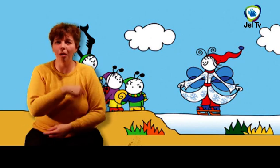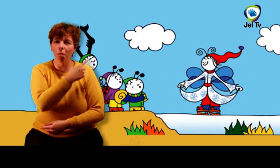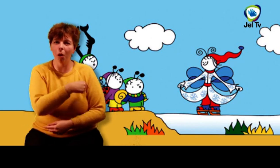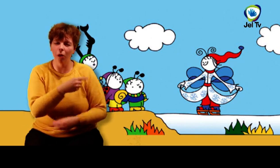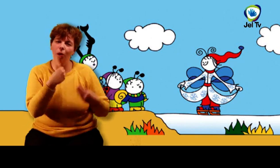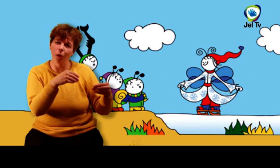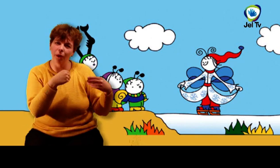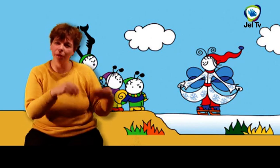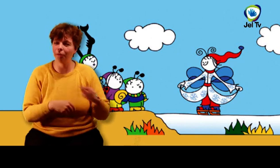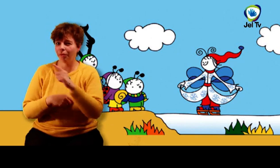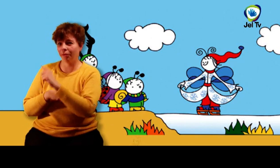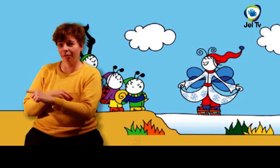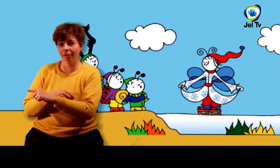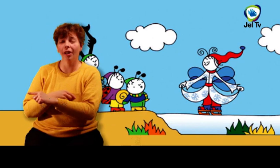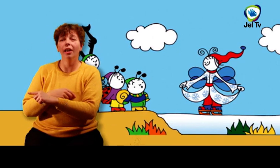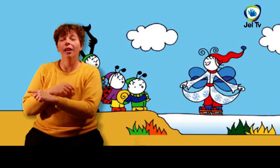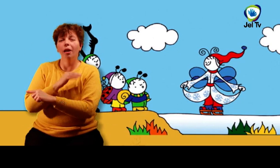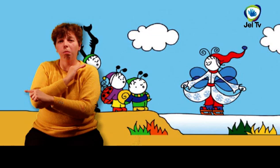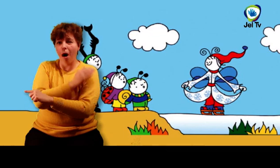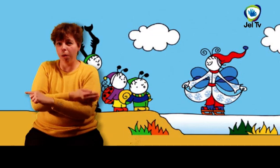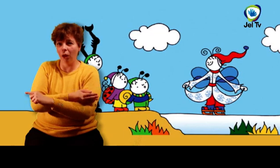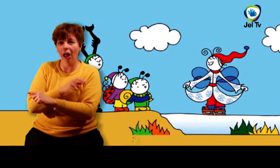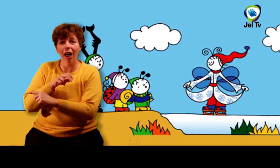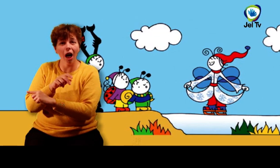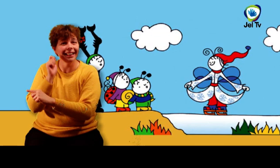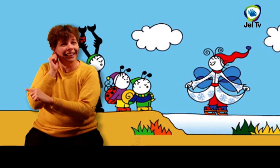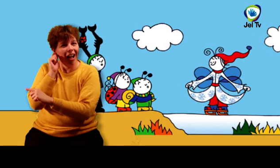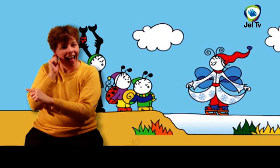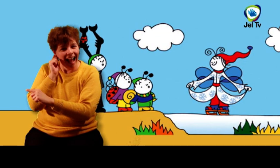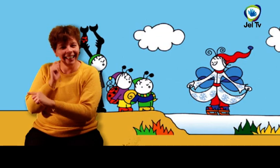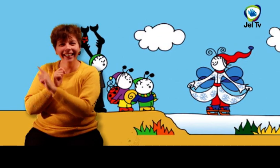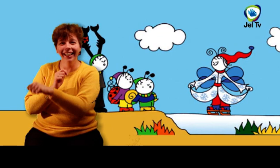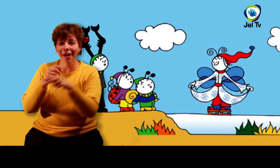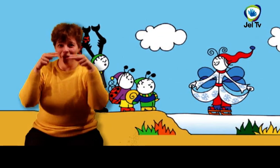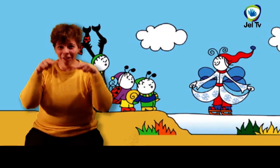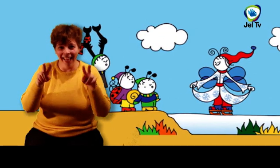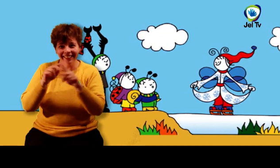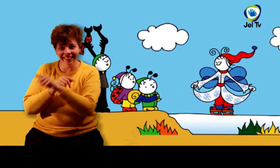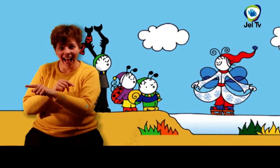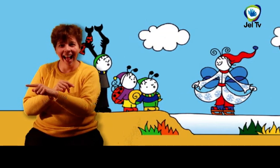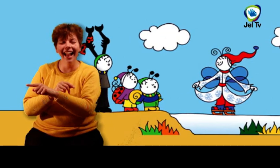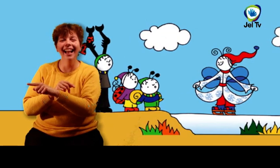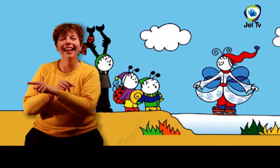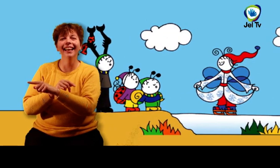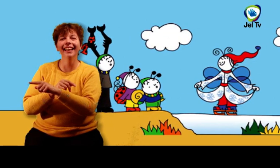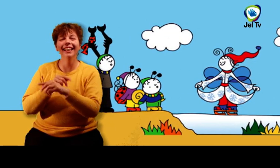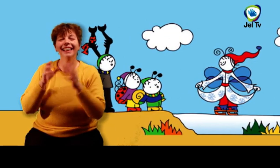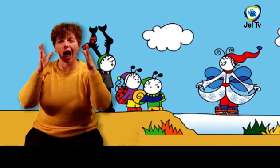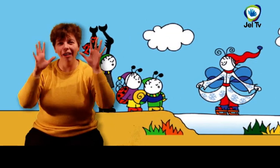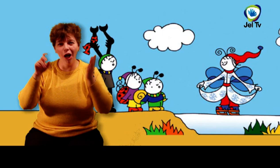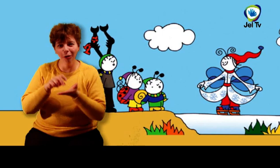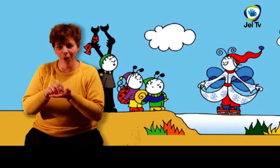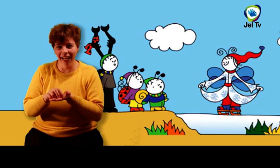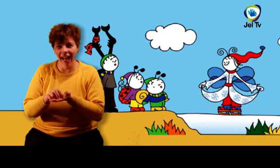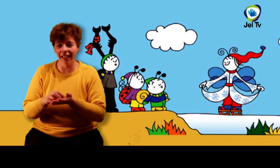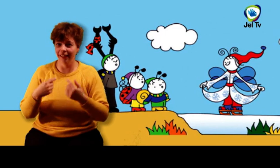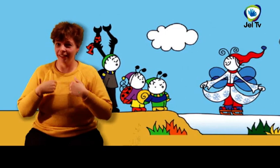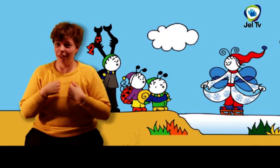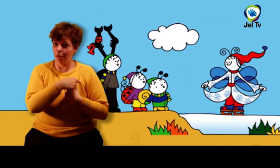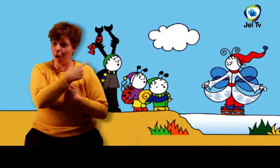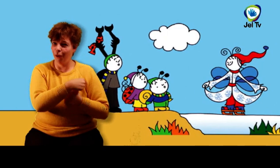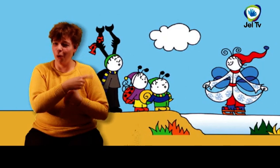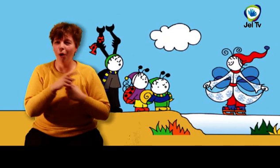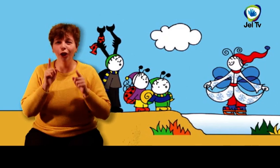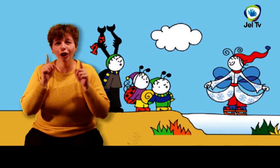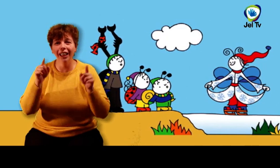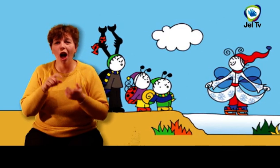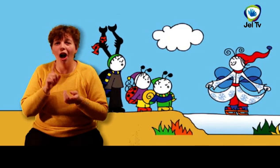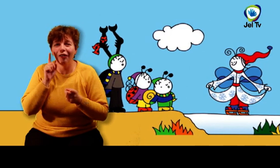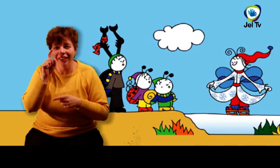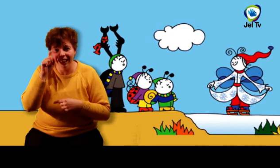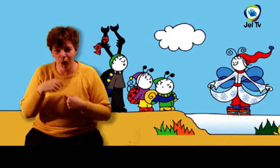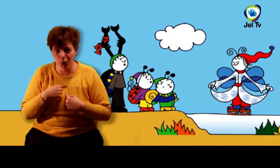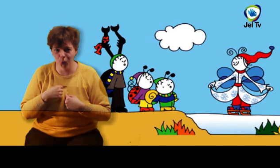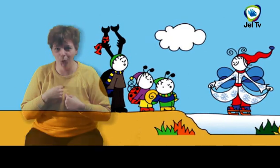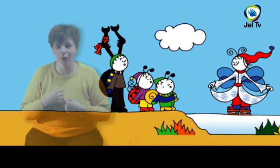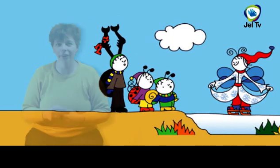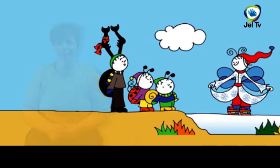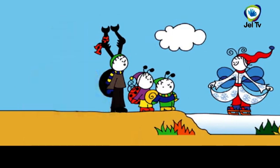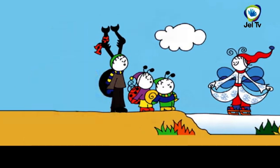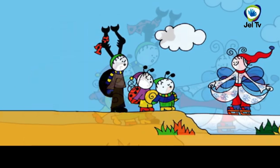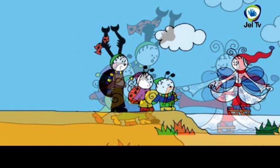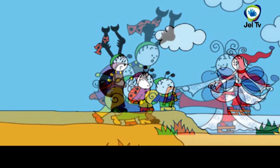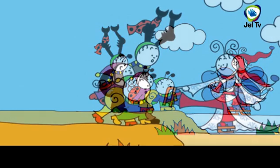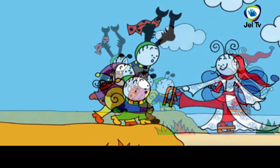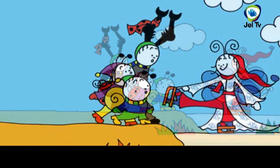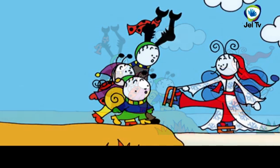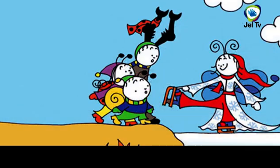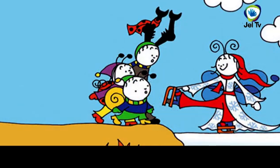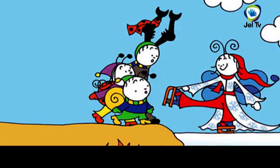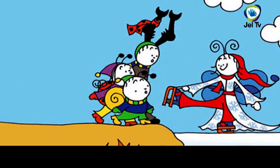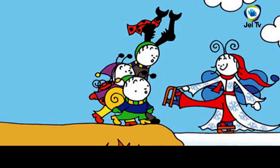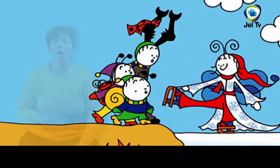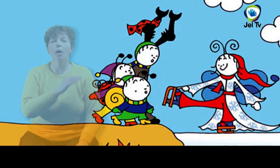Szia Milla! Ő Babóca, a katicalány, ő Vendel, a szarvasbogár, én pedig Bogyó vagyok, a csigafiú - mondta illedelmesen Bogyó.